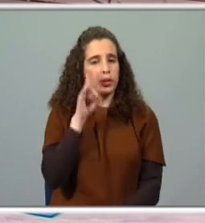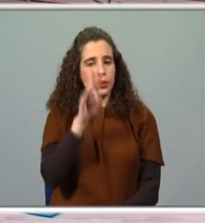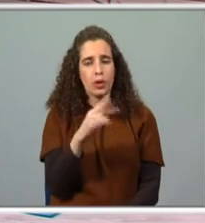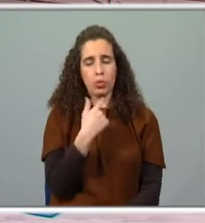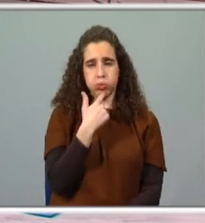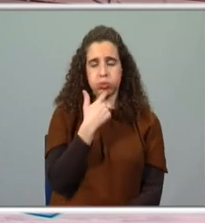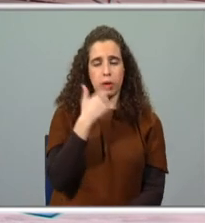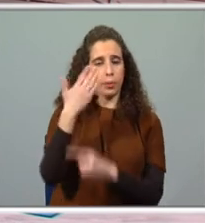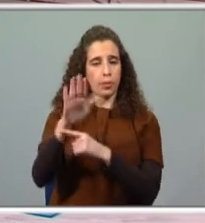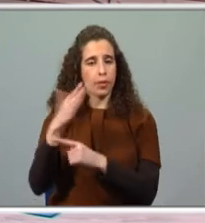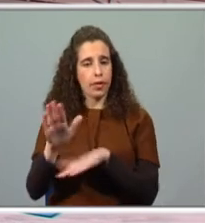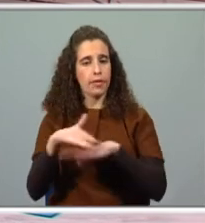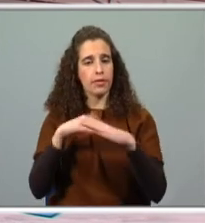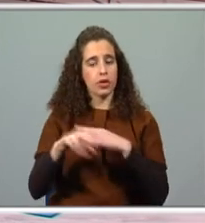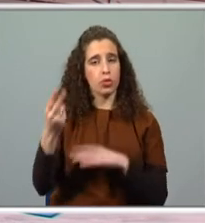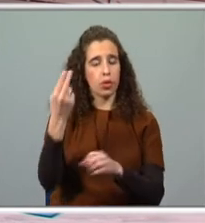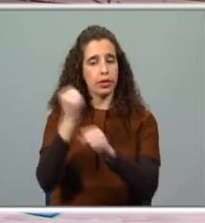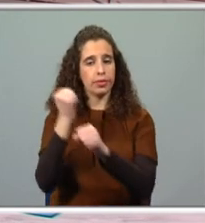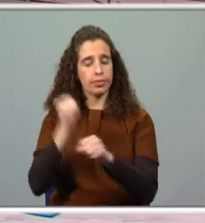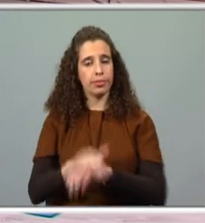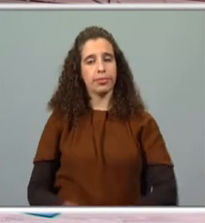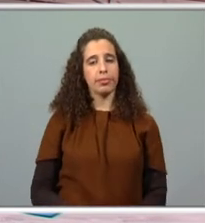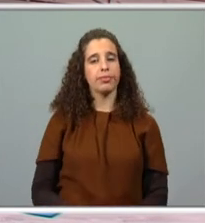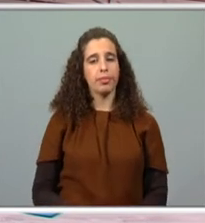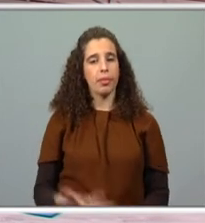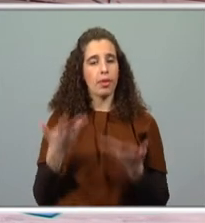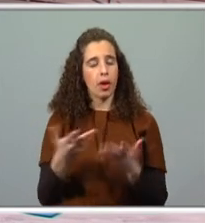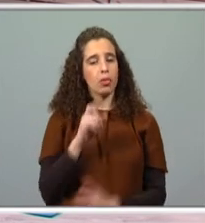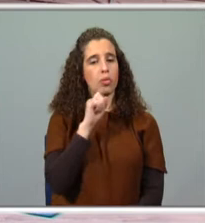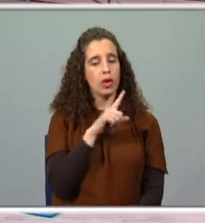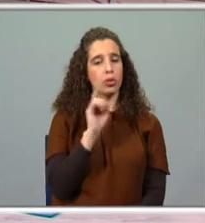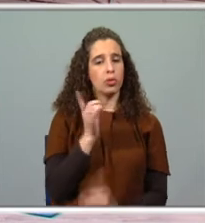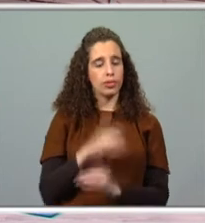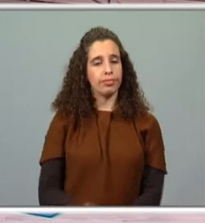exemplos até já fizemos dois exercícios talvez pudéssemos o quê tentar 例子我們已經做了兩個練習也許我們可以嘗試什麼